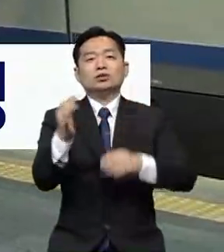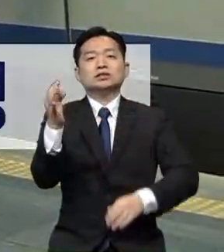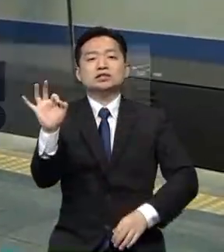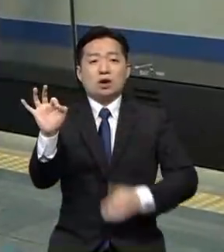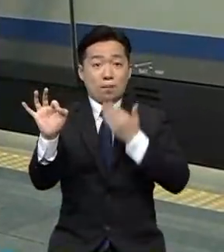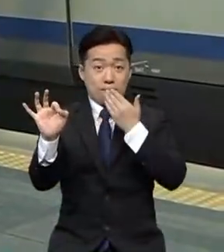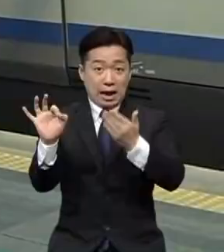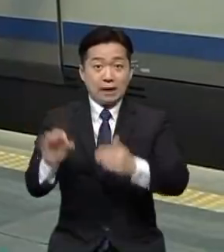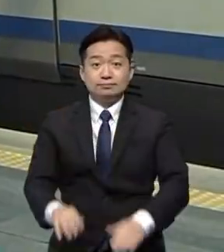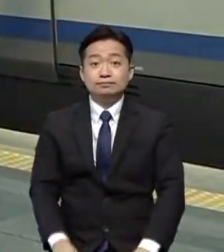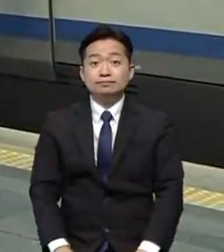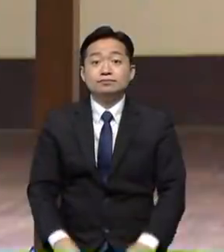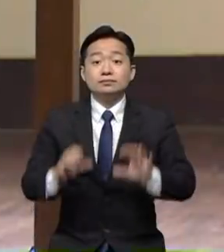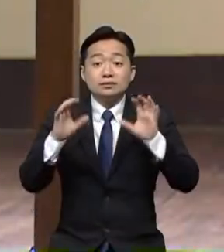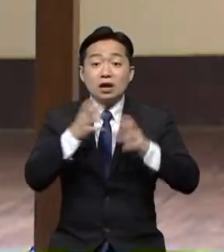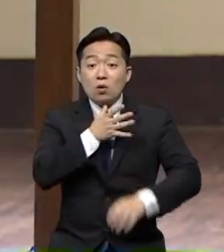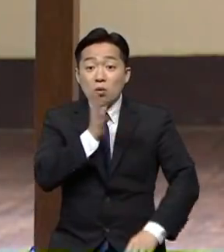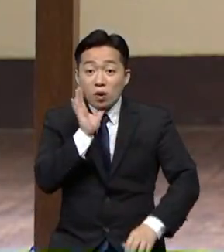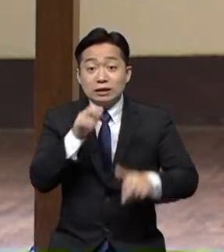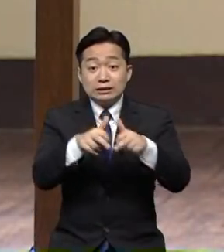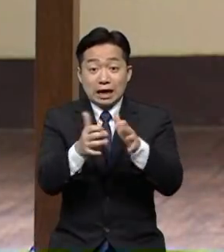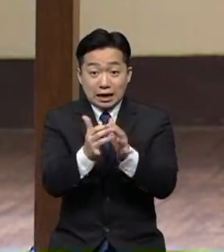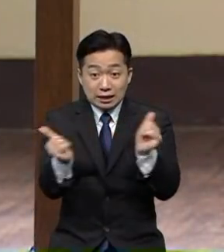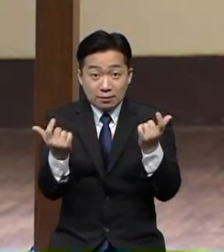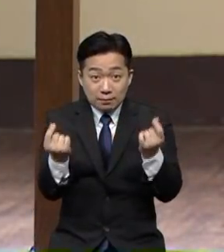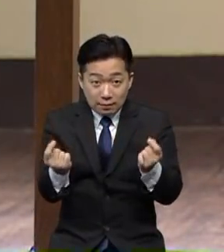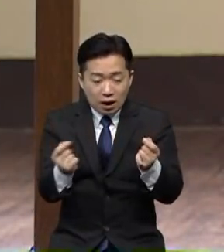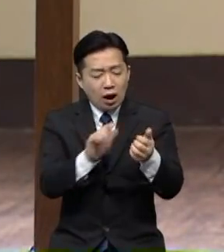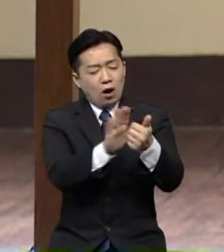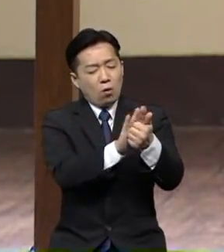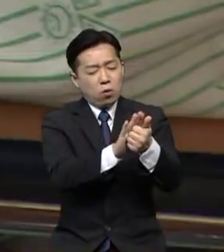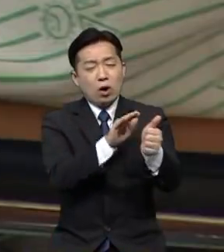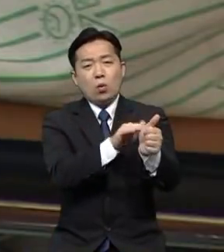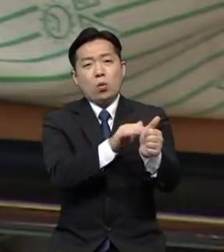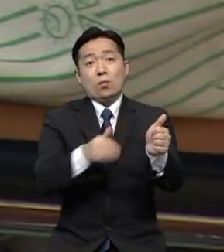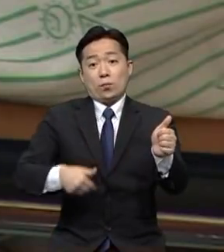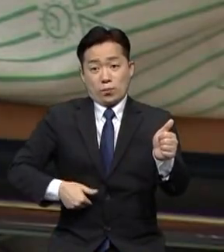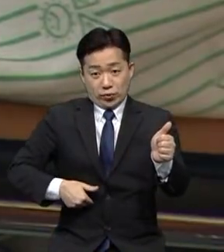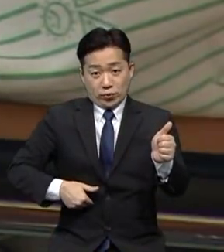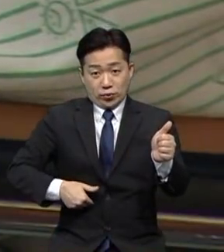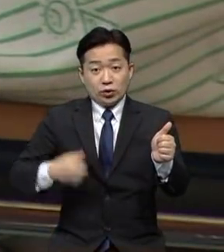아동, 노인, 장애인 등 돌봄이 필요한 경우나 임종 가능성이 있어 가족이 모이는